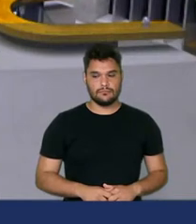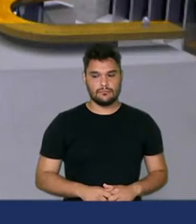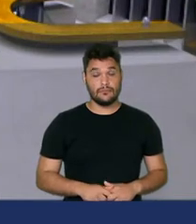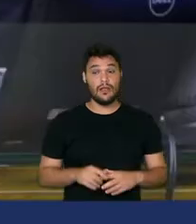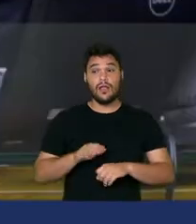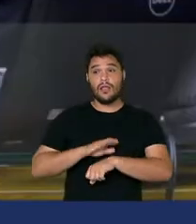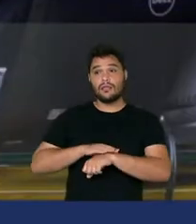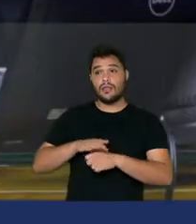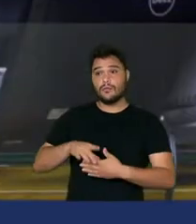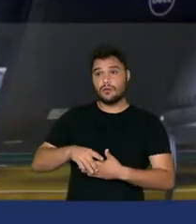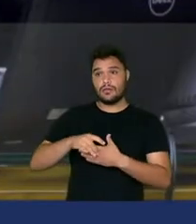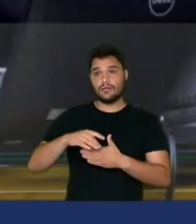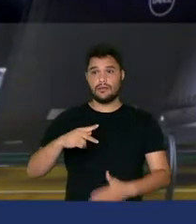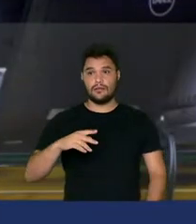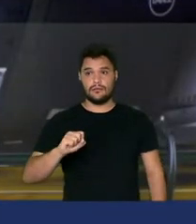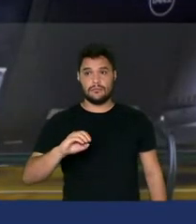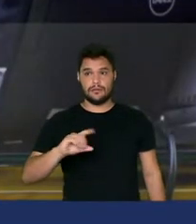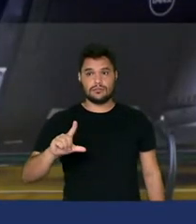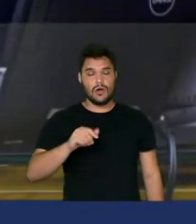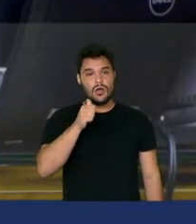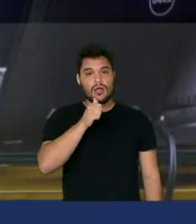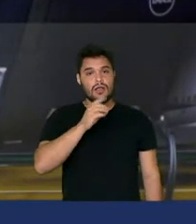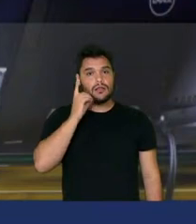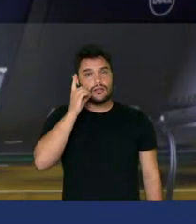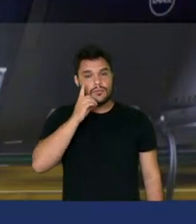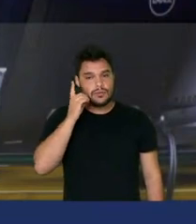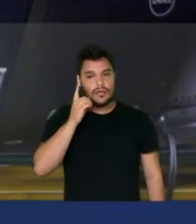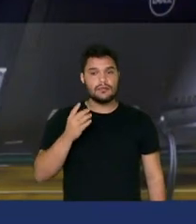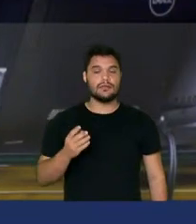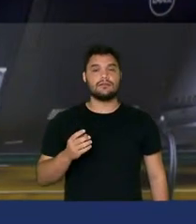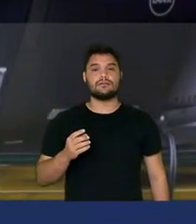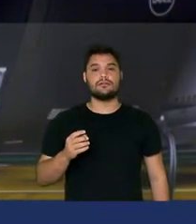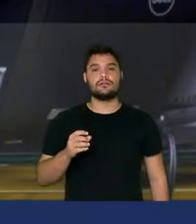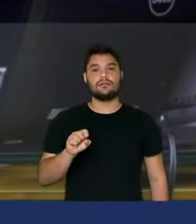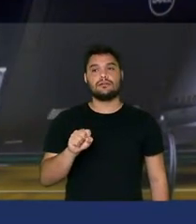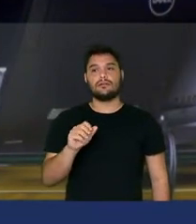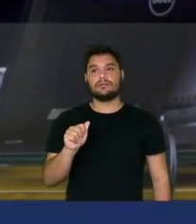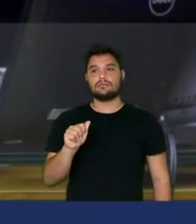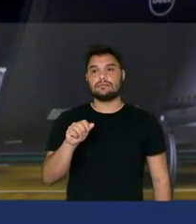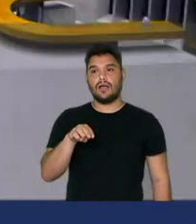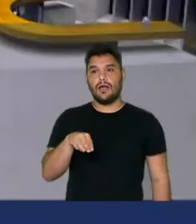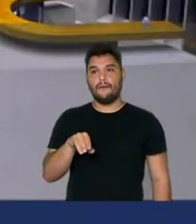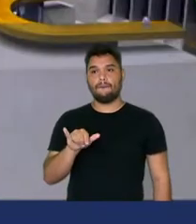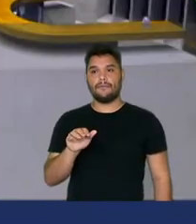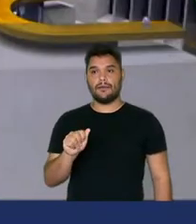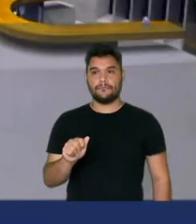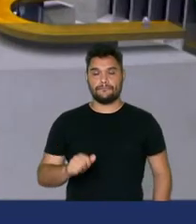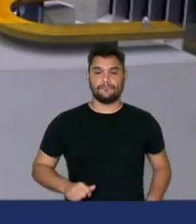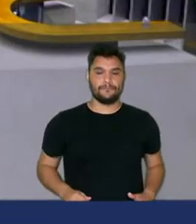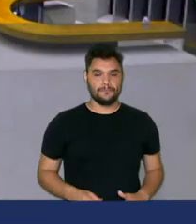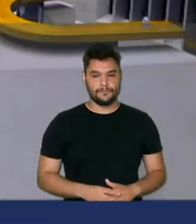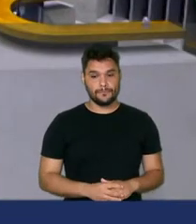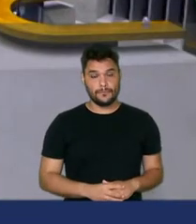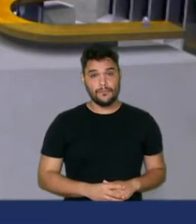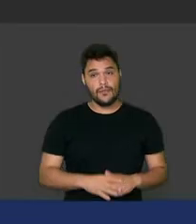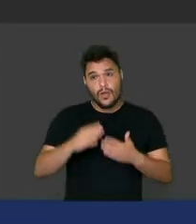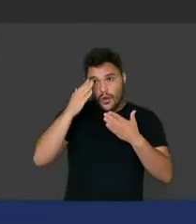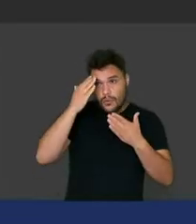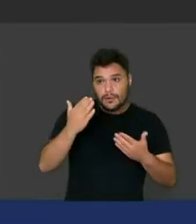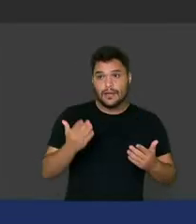DE... -- [PRESIDENTE]: TEMPO DE LIDERANÇA DO PSOL, DEPUTADA...